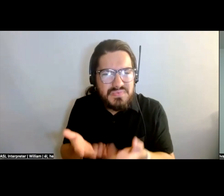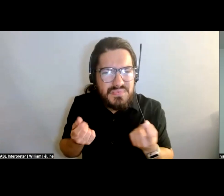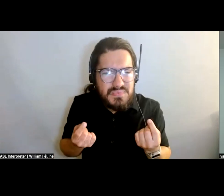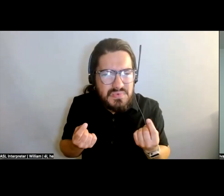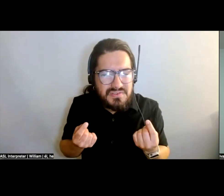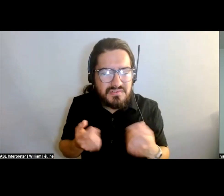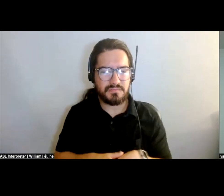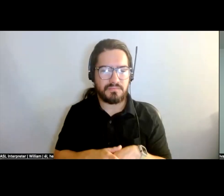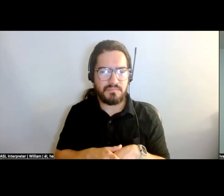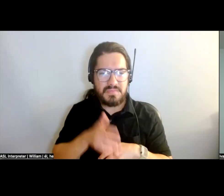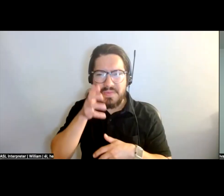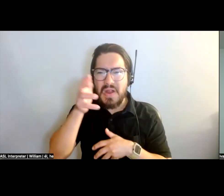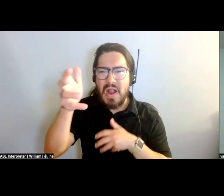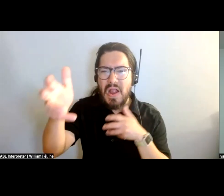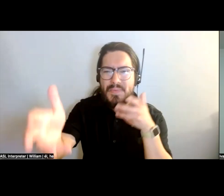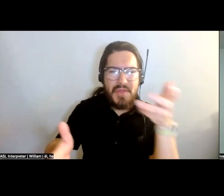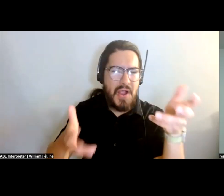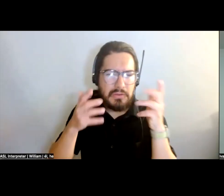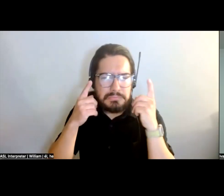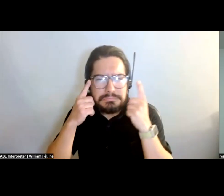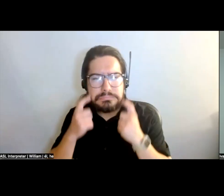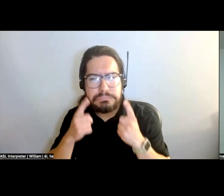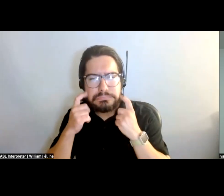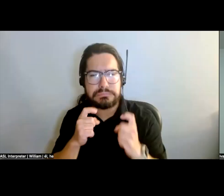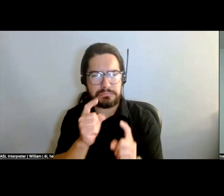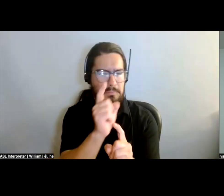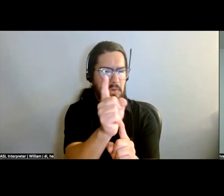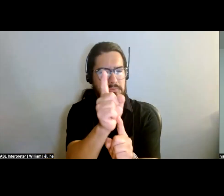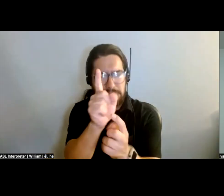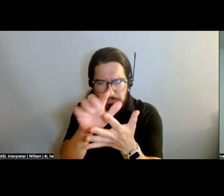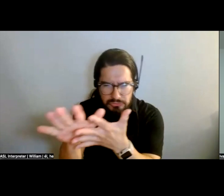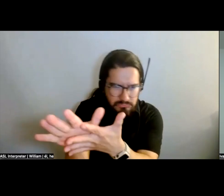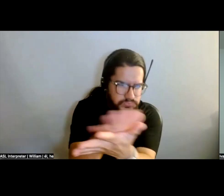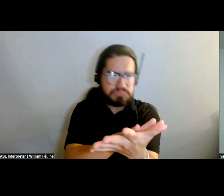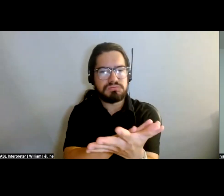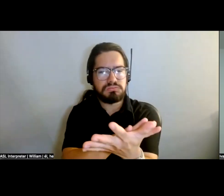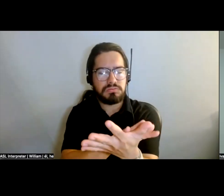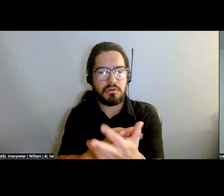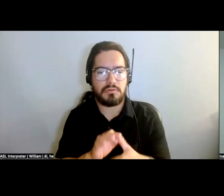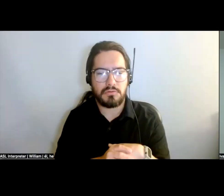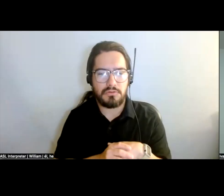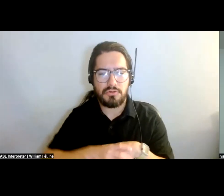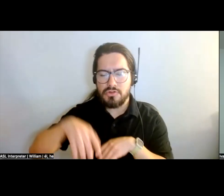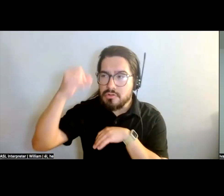por momentos se hacen invisibles Las ilusiones se rompen el caos es el rey